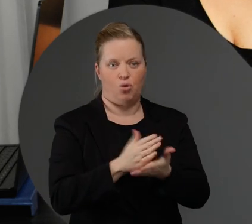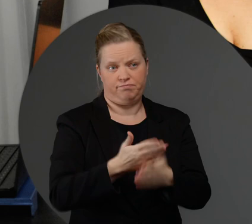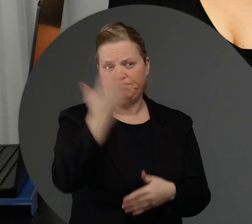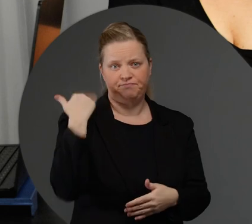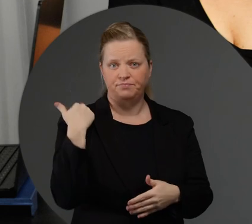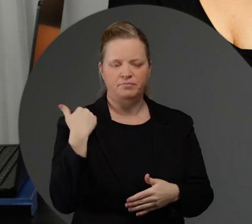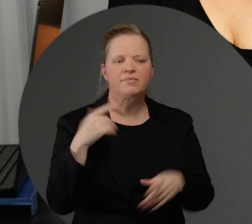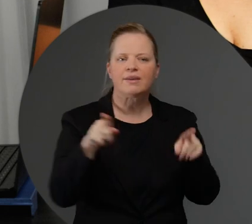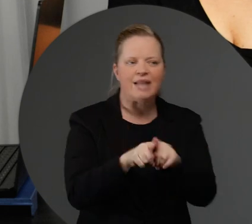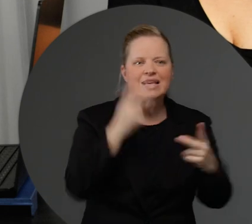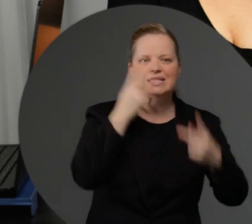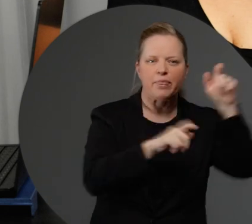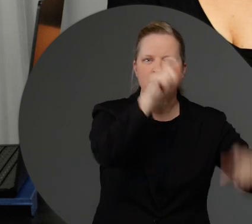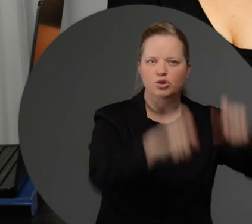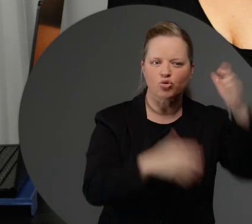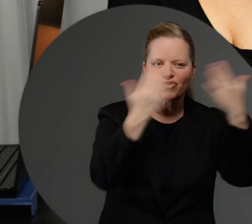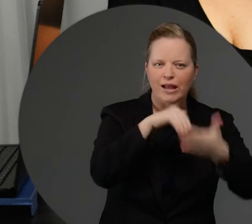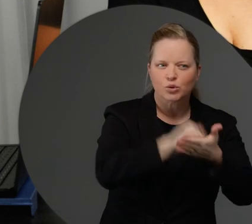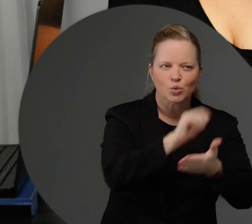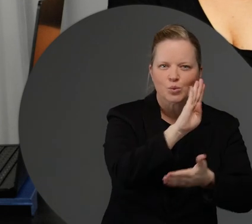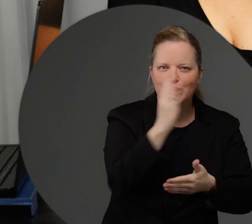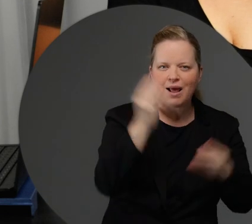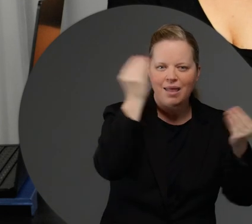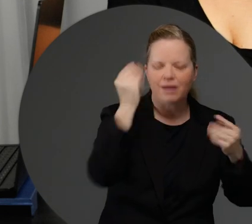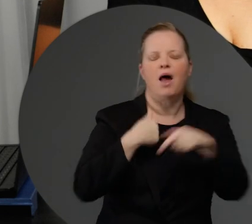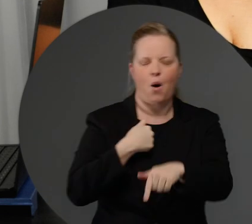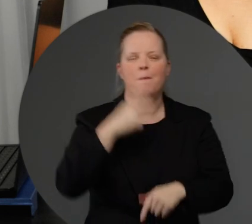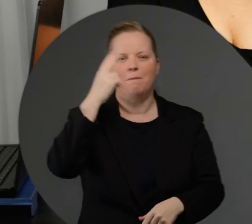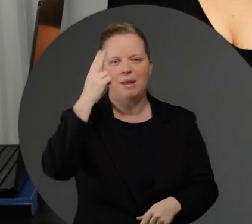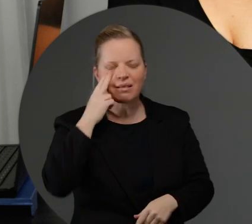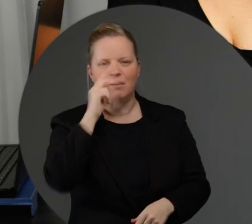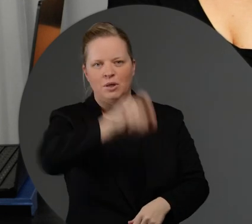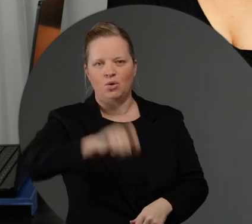Ja, so wie man als Sehender halt Schwarzdruck, lernt man als Blinder Braille immer schon quasi seit der Volksschule.